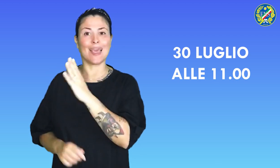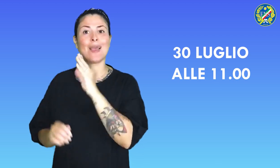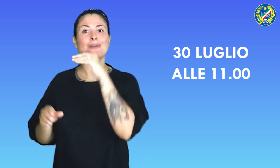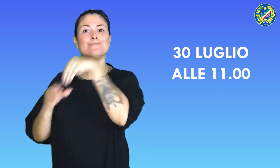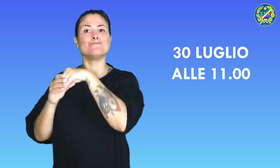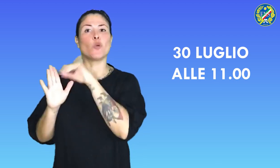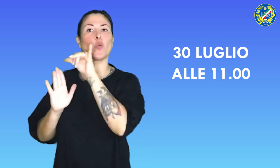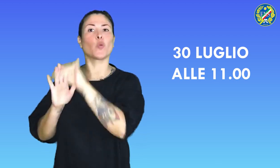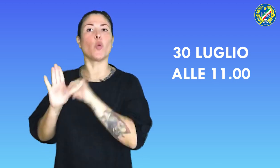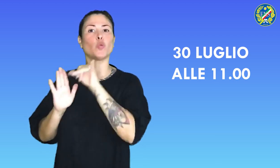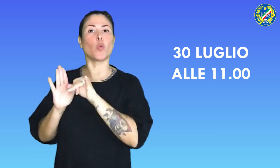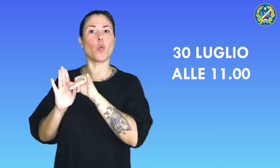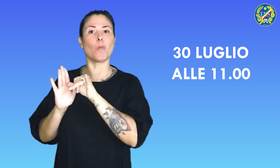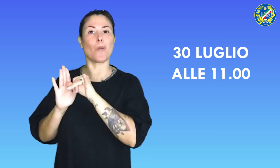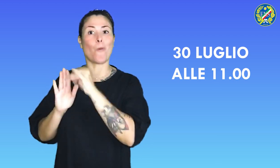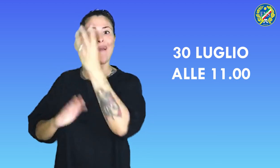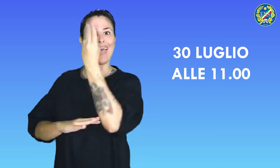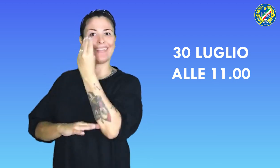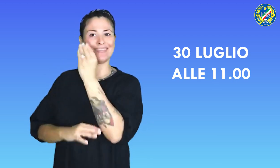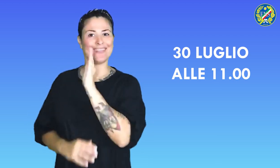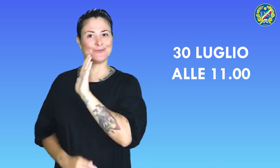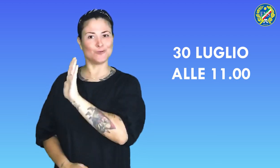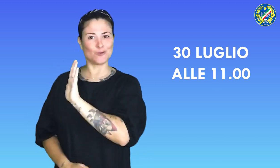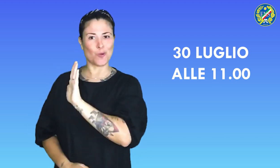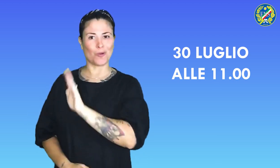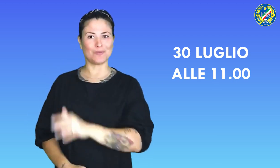a partire dalle 11 del 30 luglio sul canale YouTube dell’ENS.